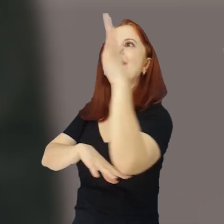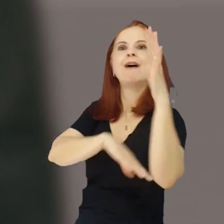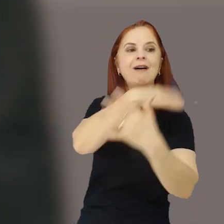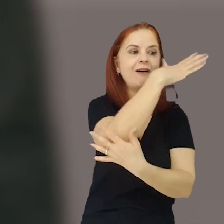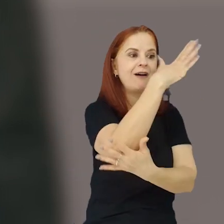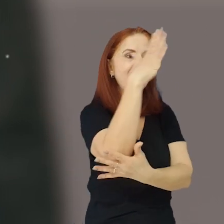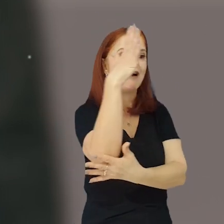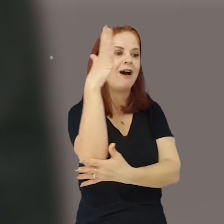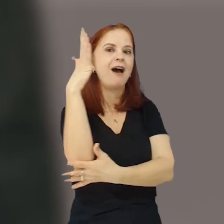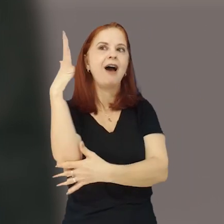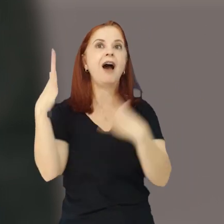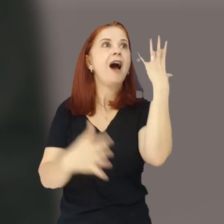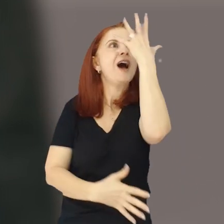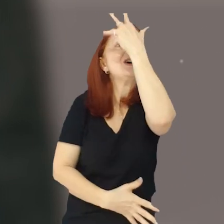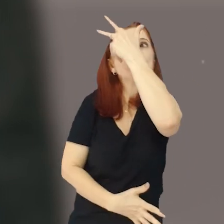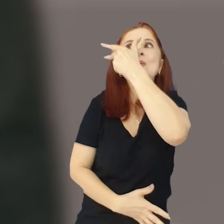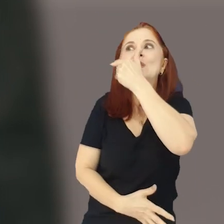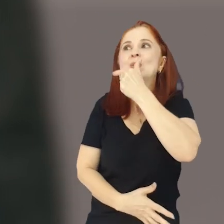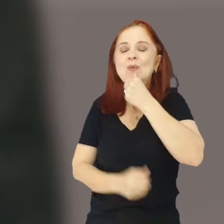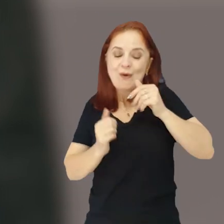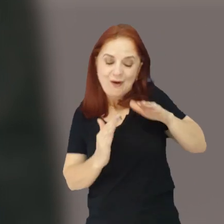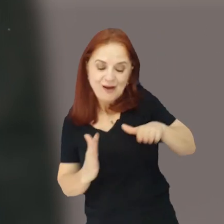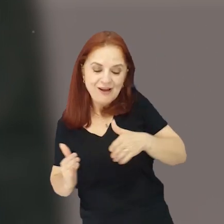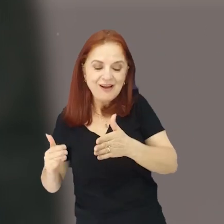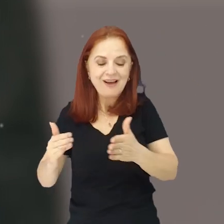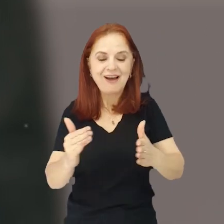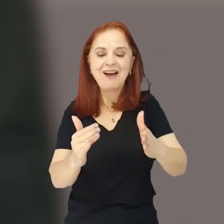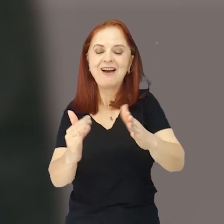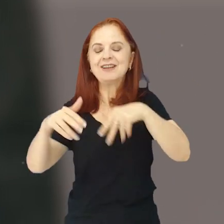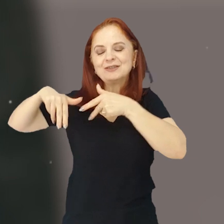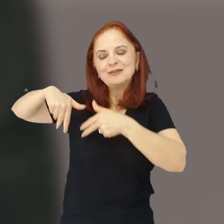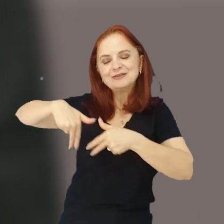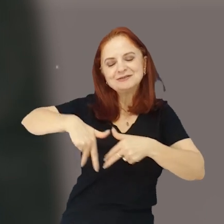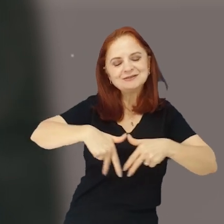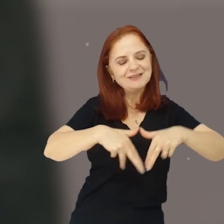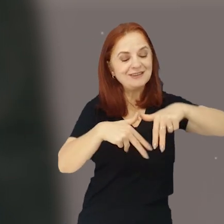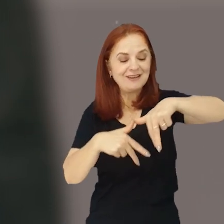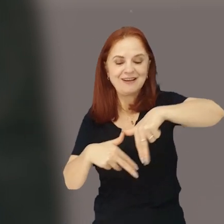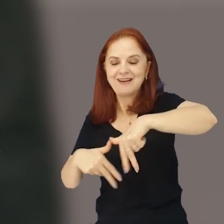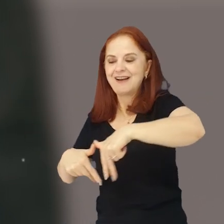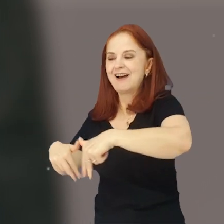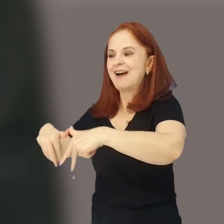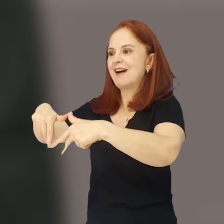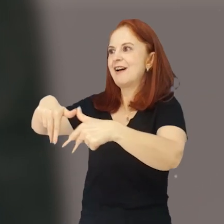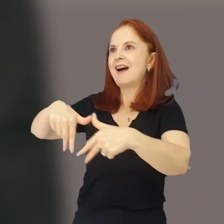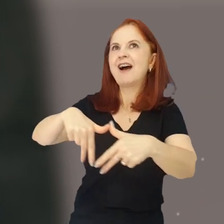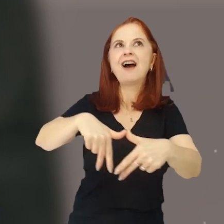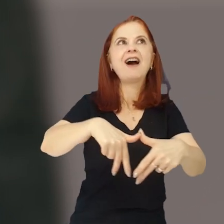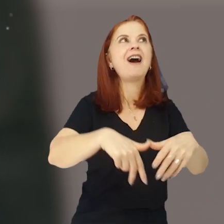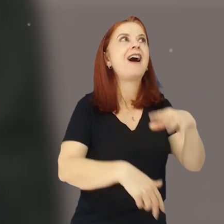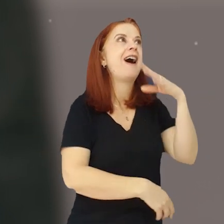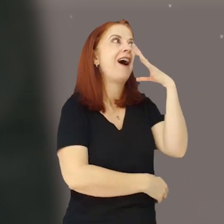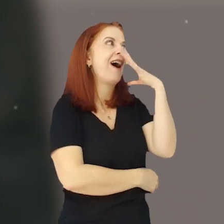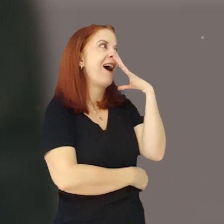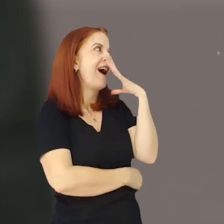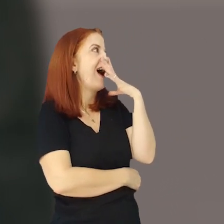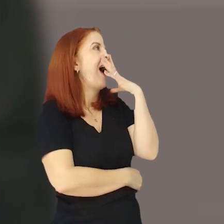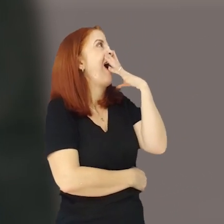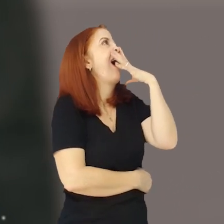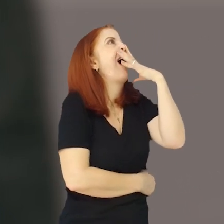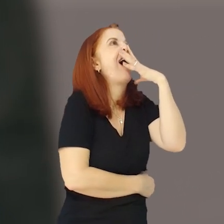andar por Condados reinos Encantados e mares do